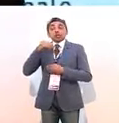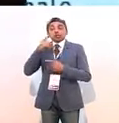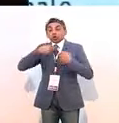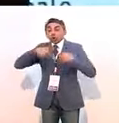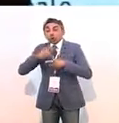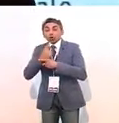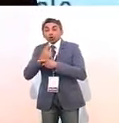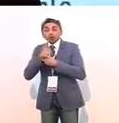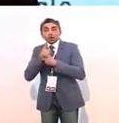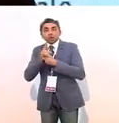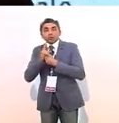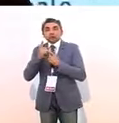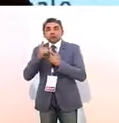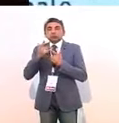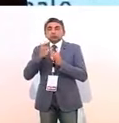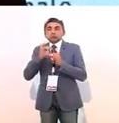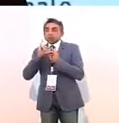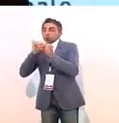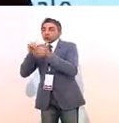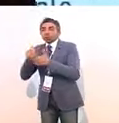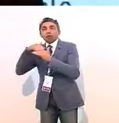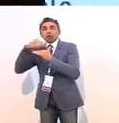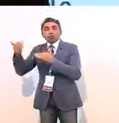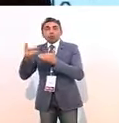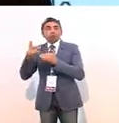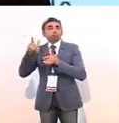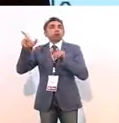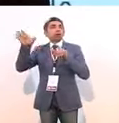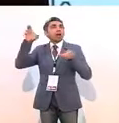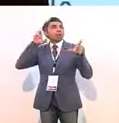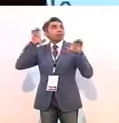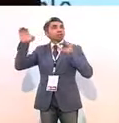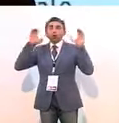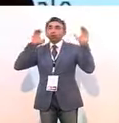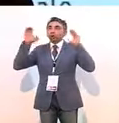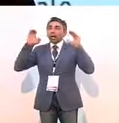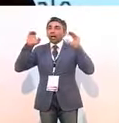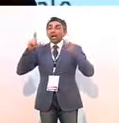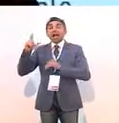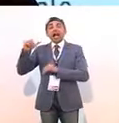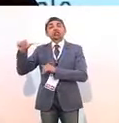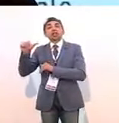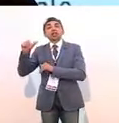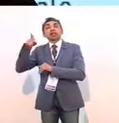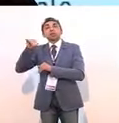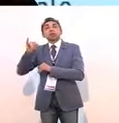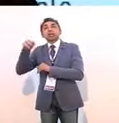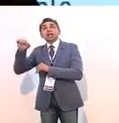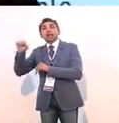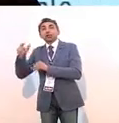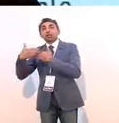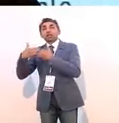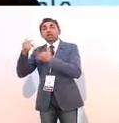dalle nostre certezze, e di andare in ascolto. E di andare a Scerne di Pineto, vicino a Teramo.